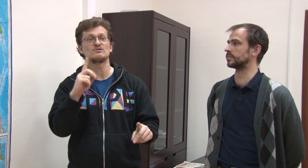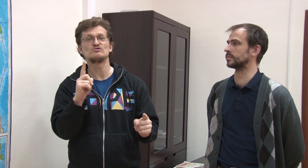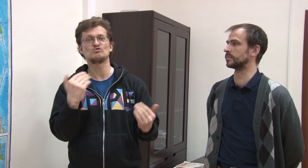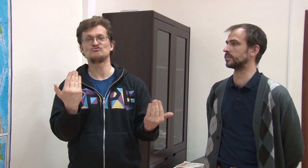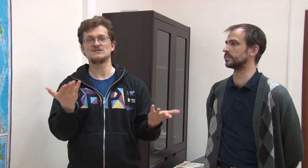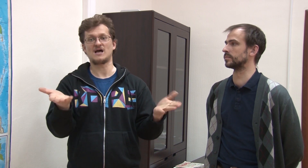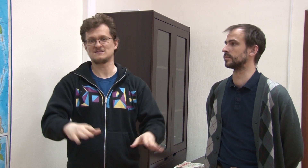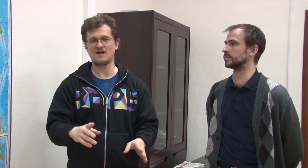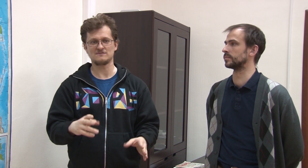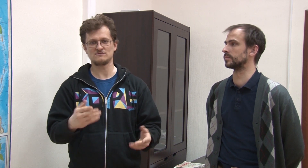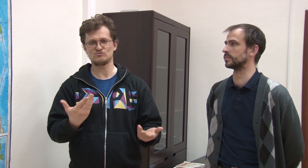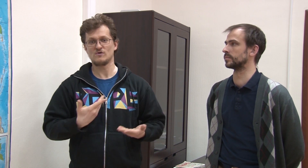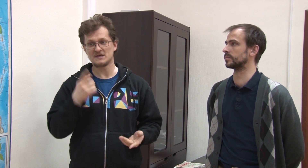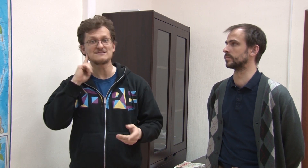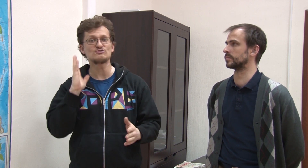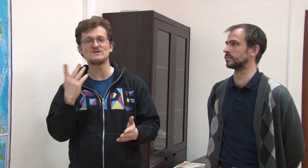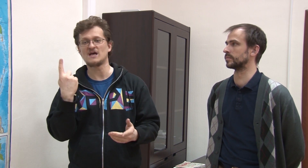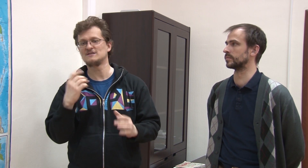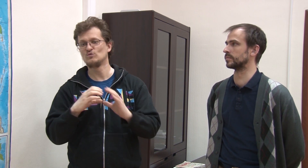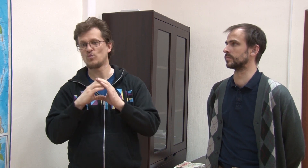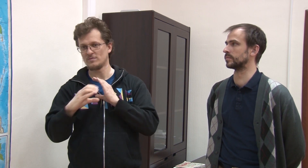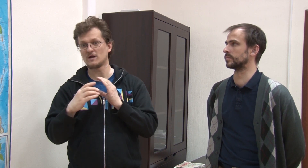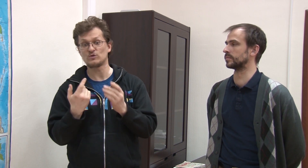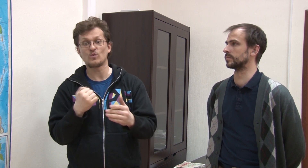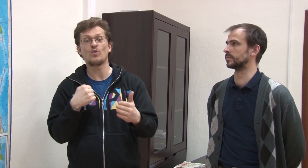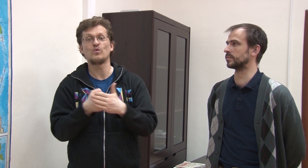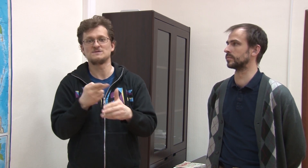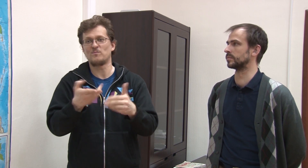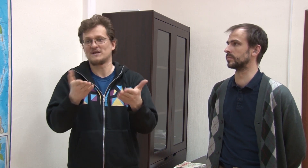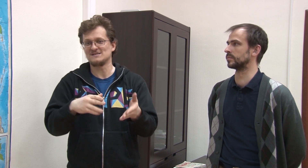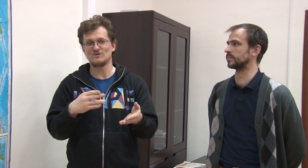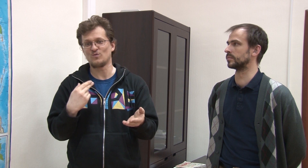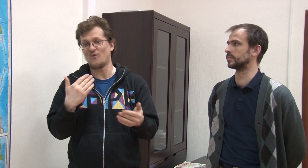И я хочу посмотреть то, что сейчас осталось "в живых". Я знаю, есть один туннель, он сохранился до сегодняшнего времени.